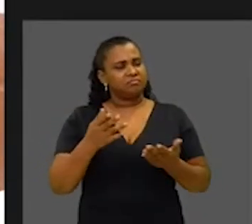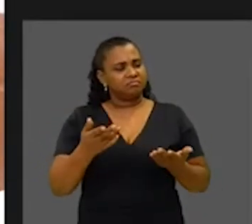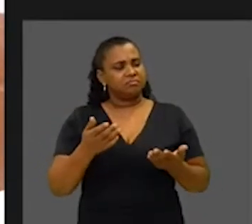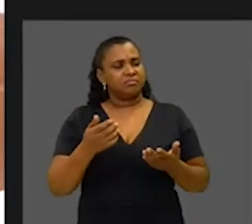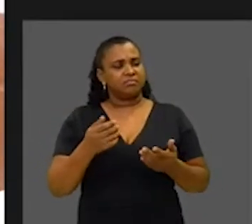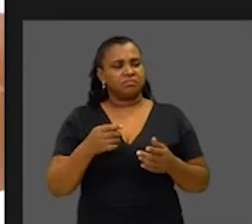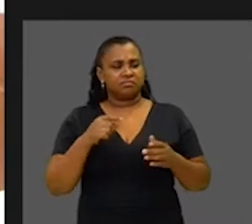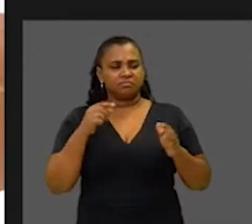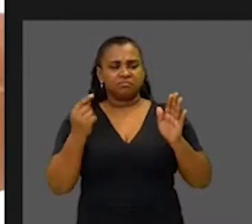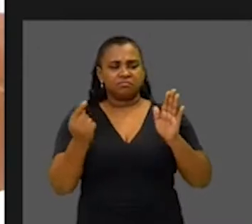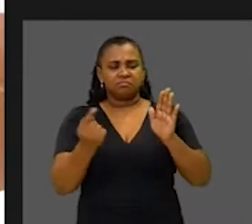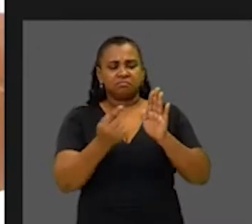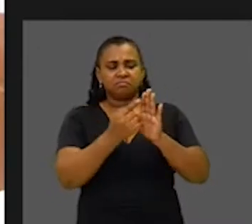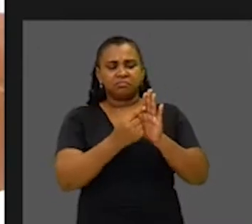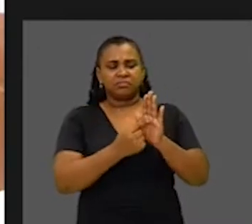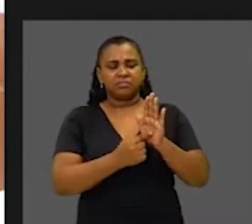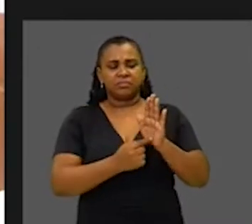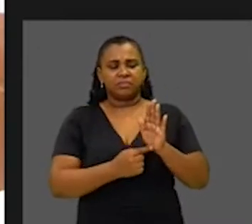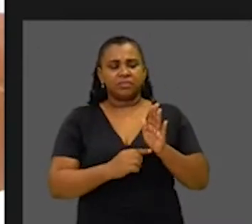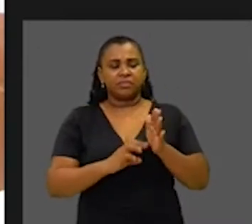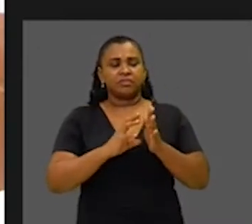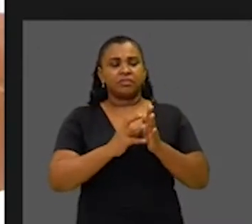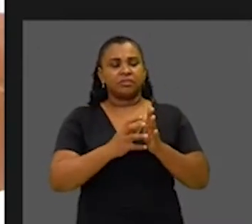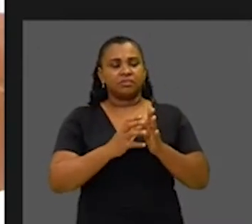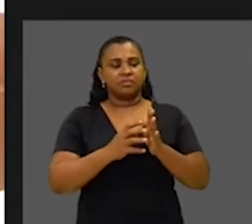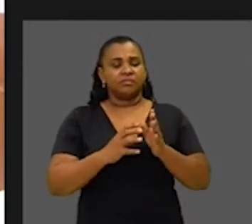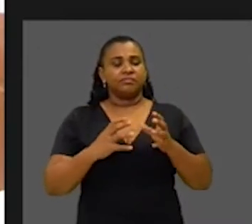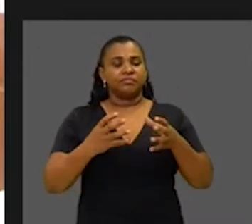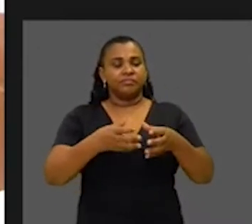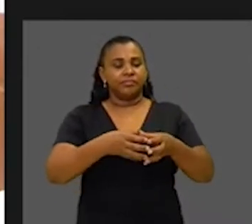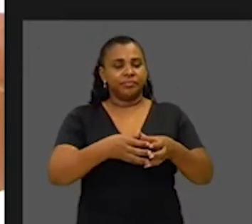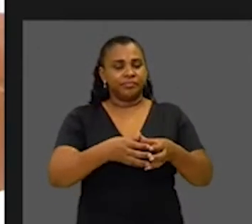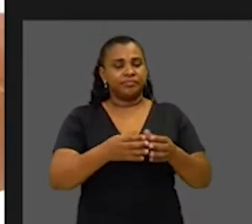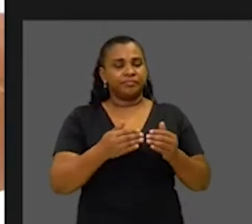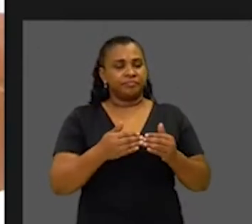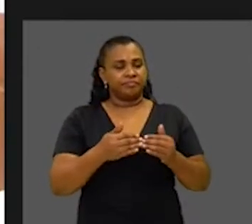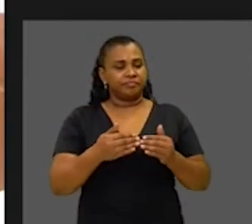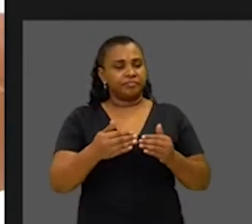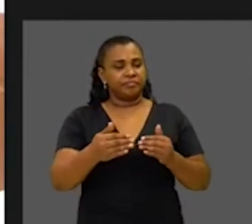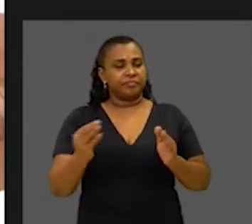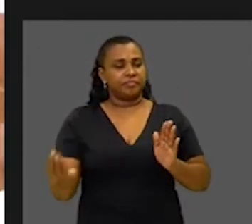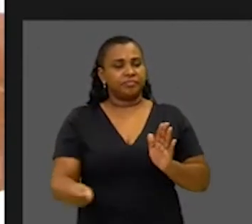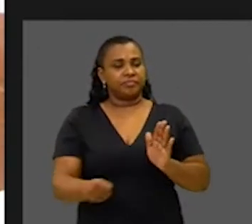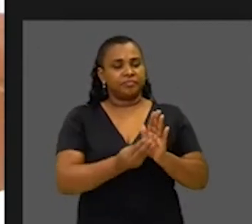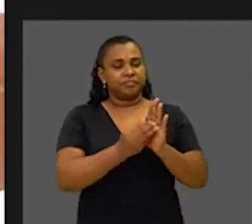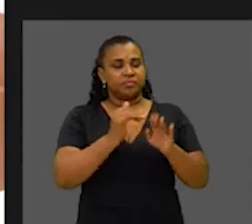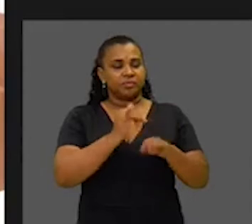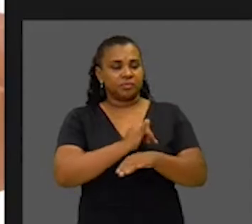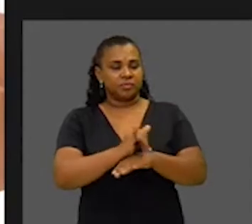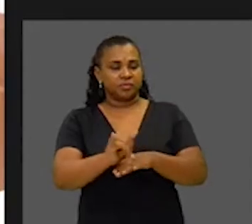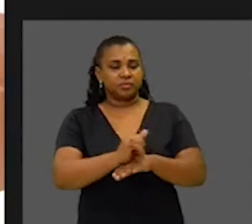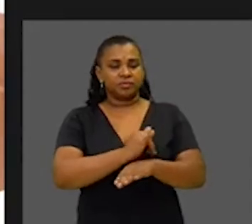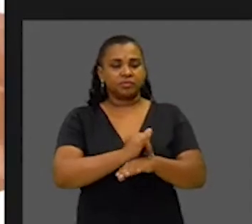das candidaturas coletivas que na medida em que elas se colocam como uma estratégia usualmente a